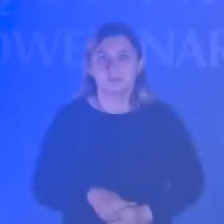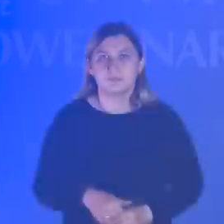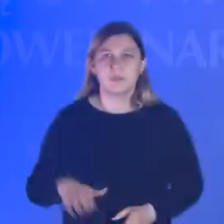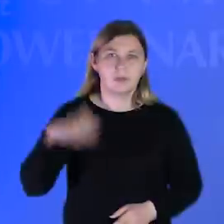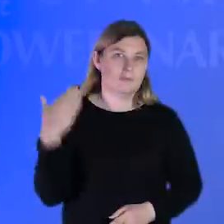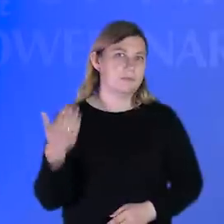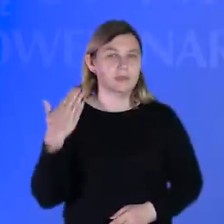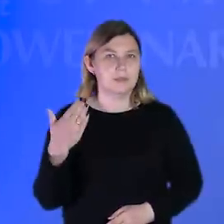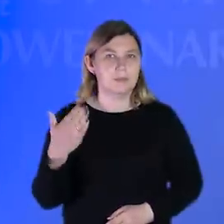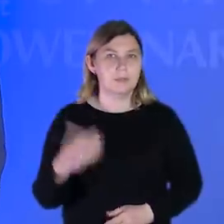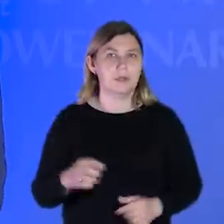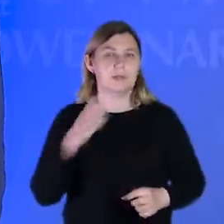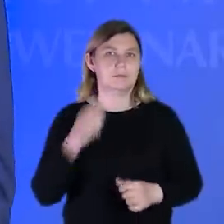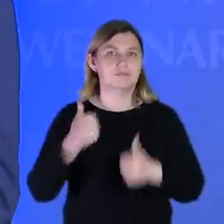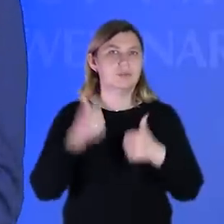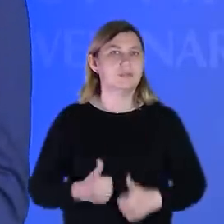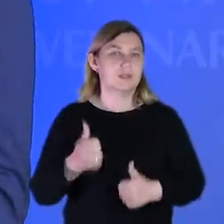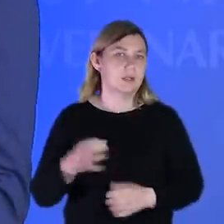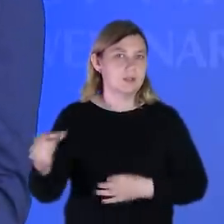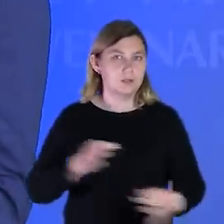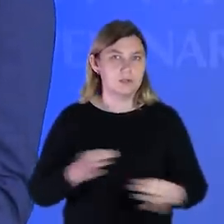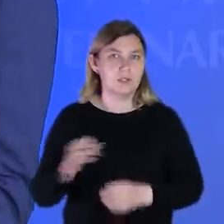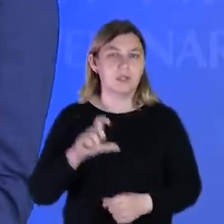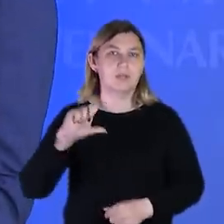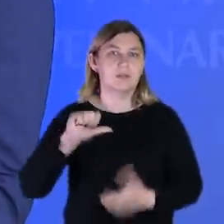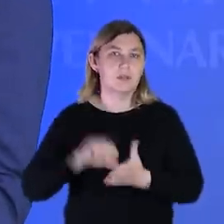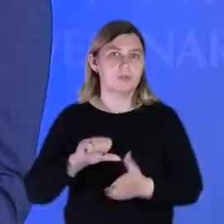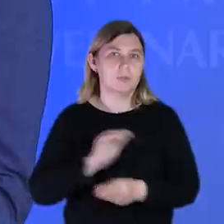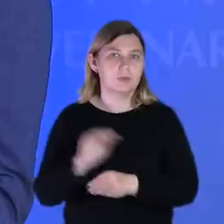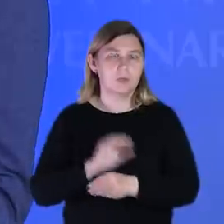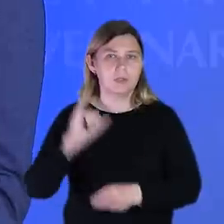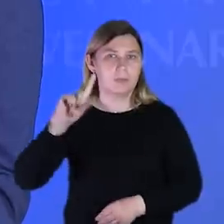Witam państwa na "Przystanku Historia" Centrum Edukacyjne IPN w Szczecinie,